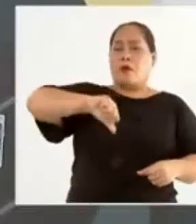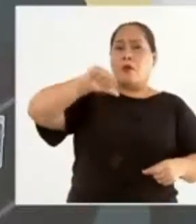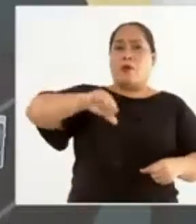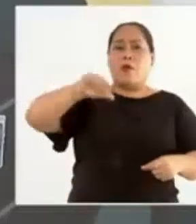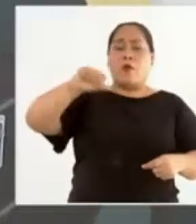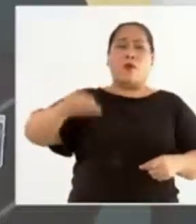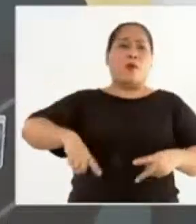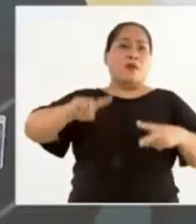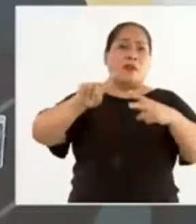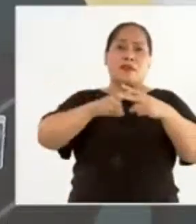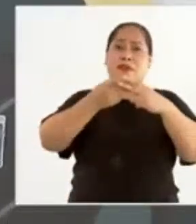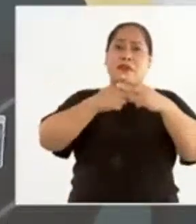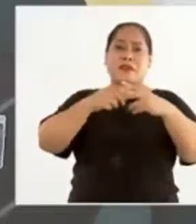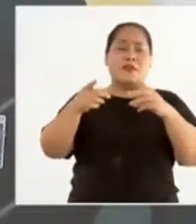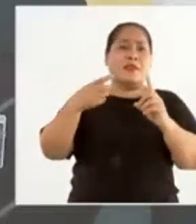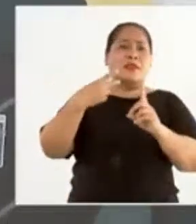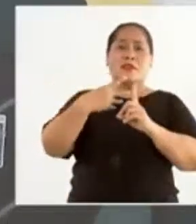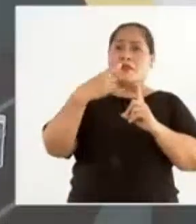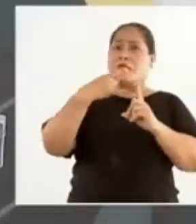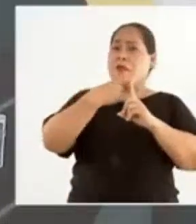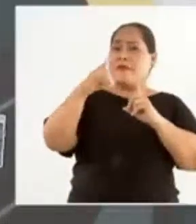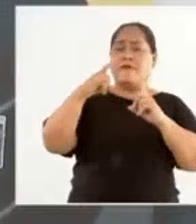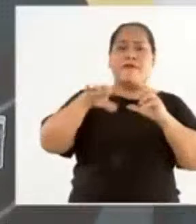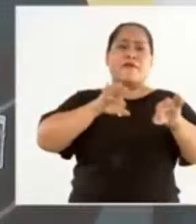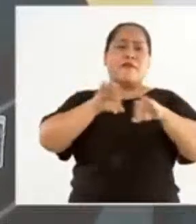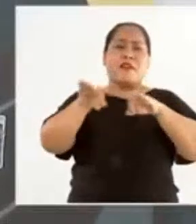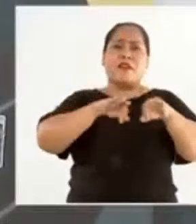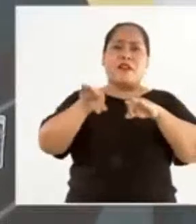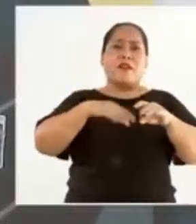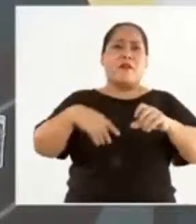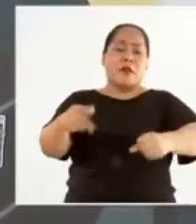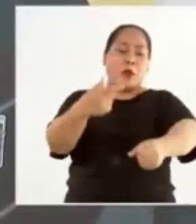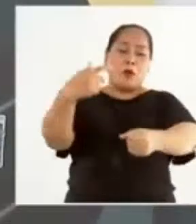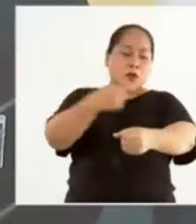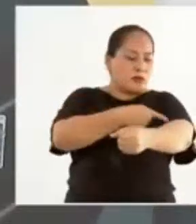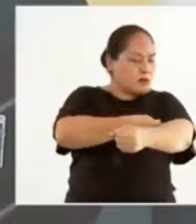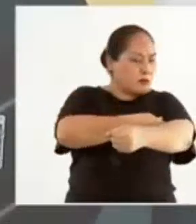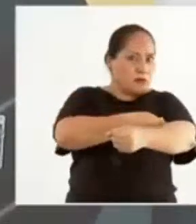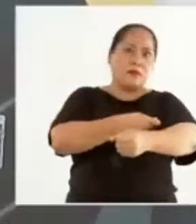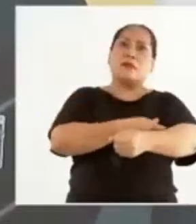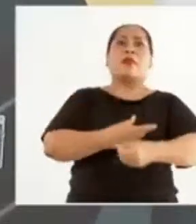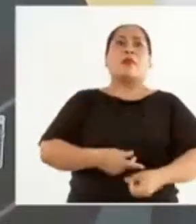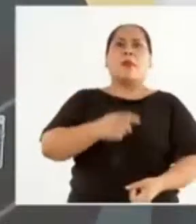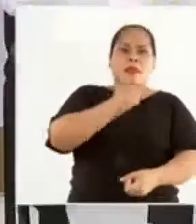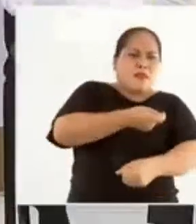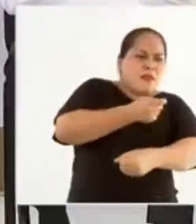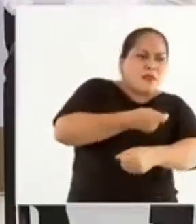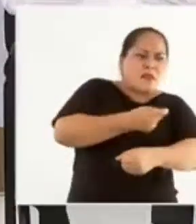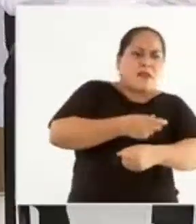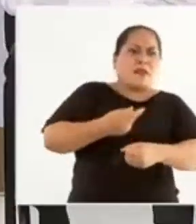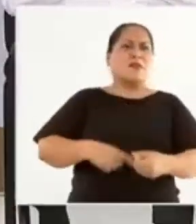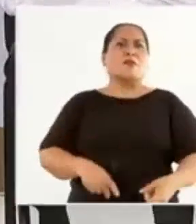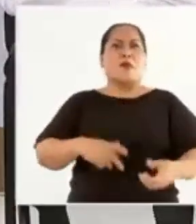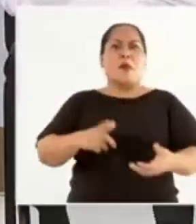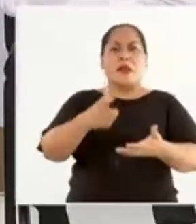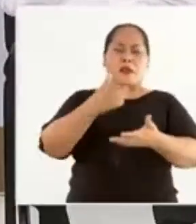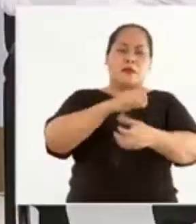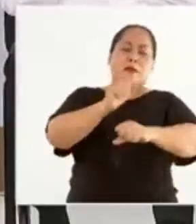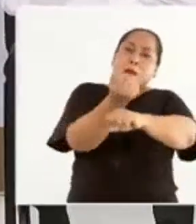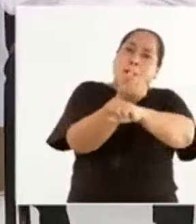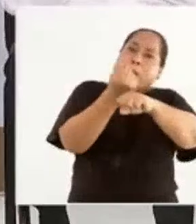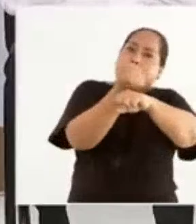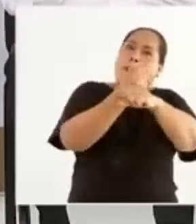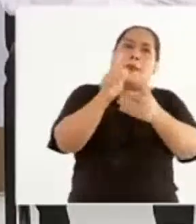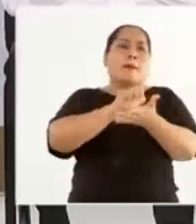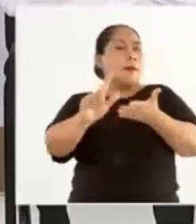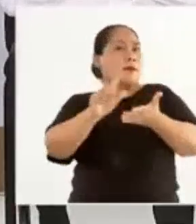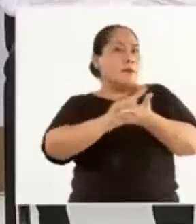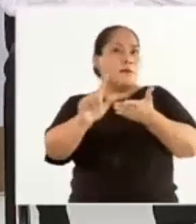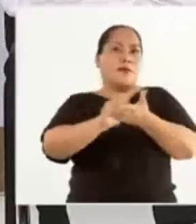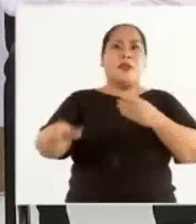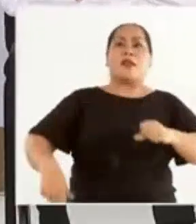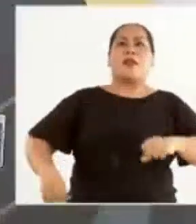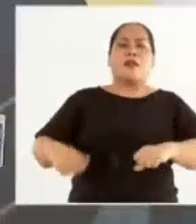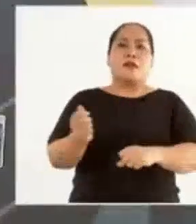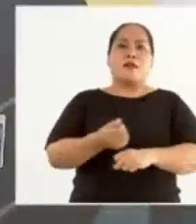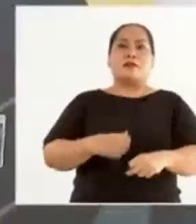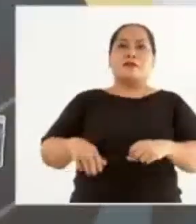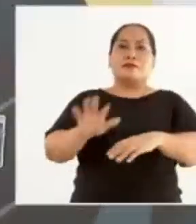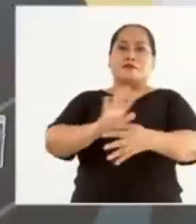hospital Juan Gran Casazasús. Este avance forma parte del esfuerzo por consolidar el bienestar en